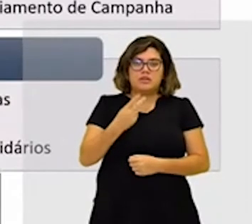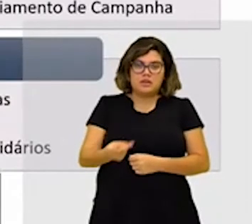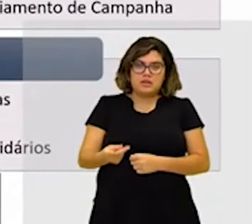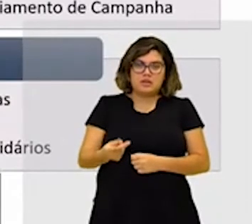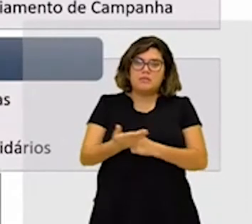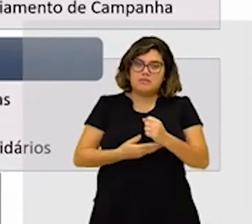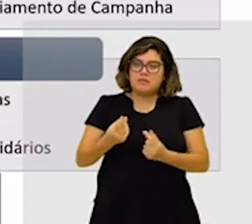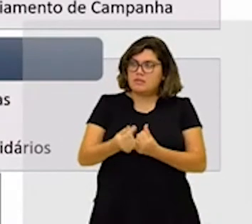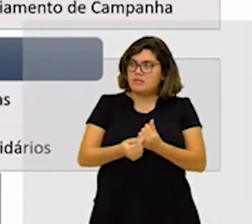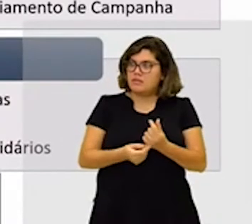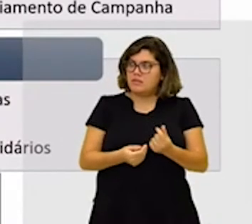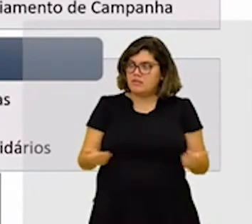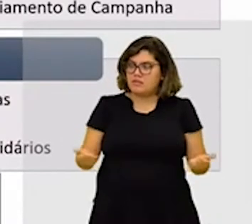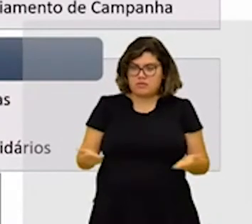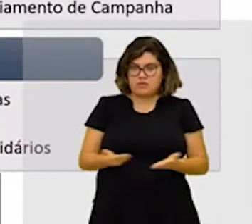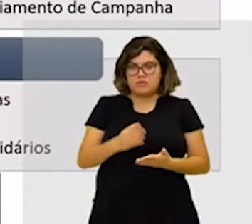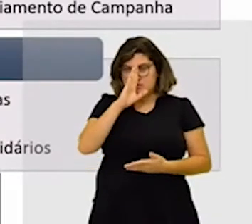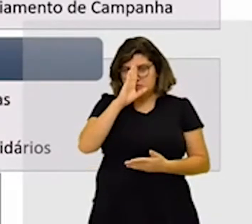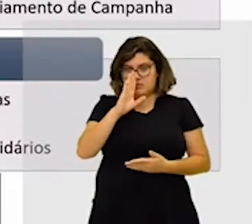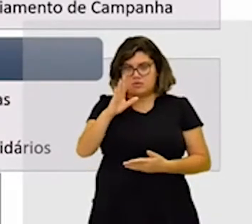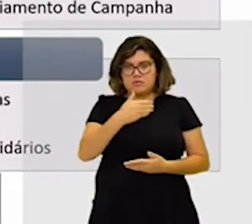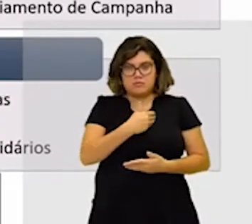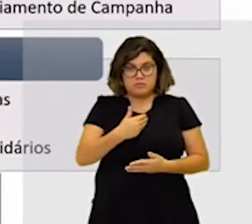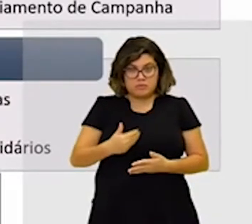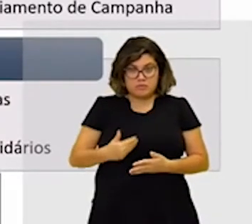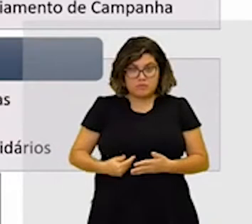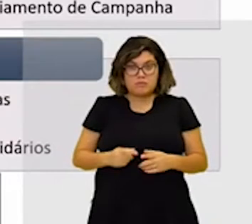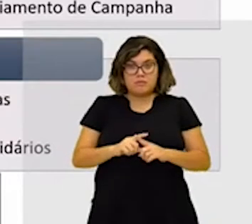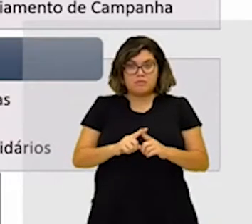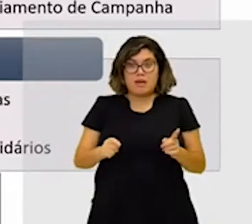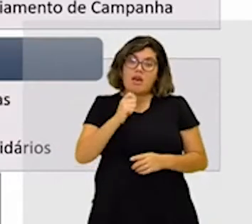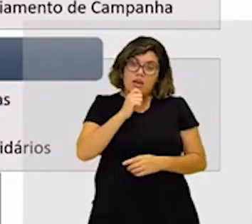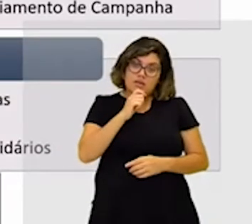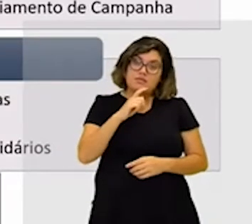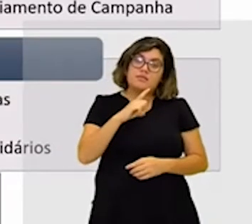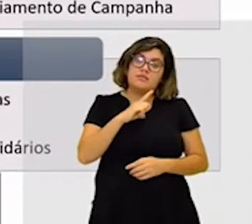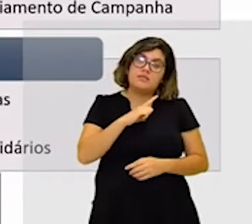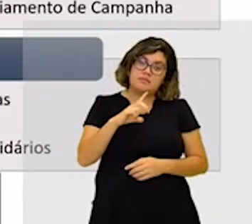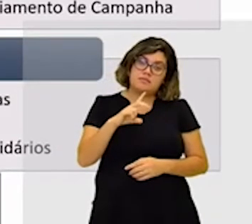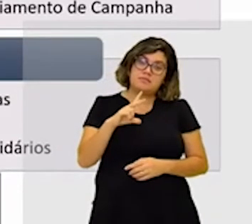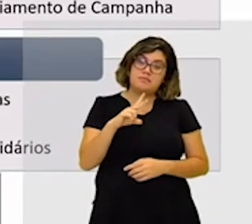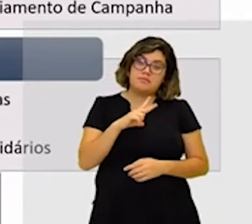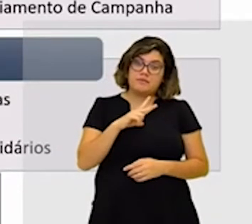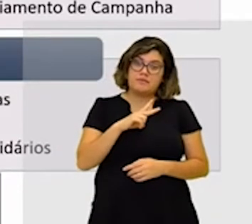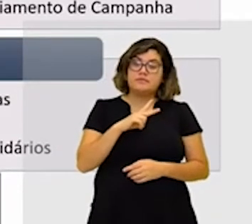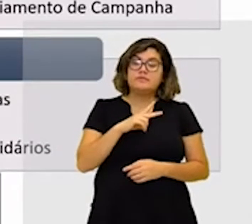hoje é predominantemente pública mas que ainda é privada também nós temos os dois tradicionais